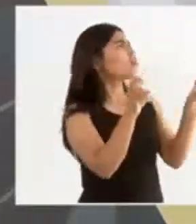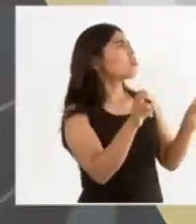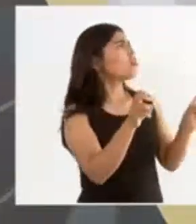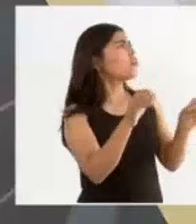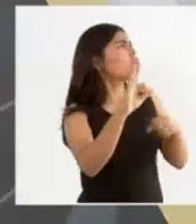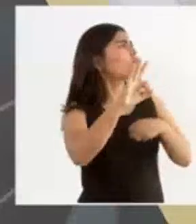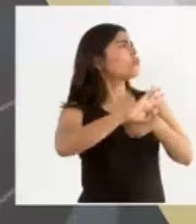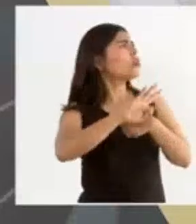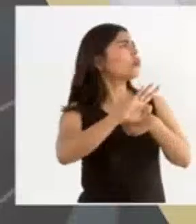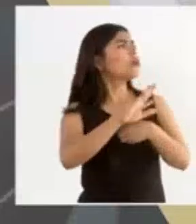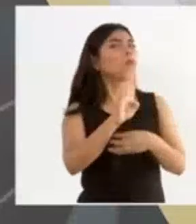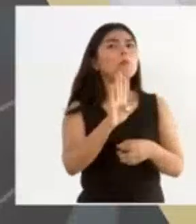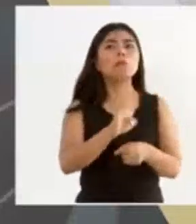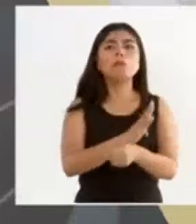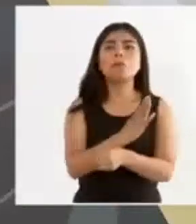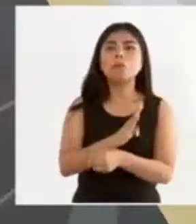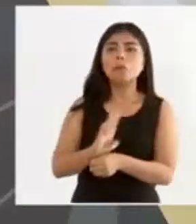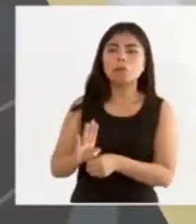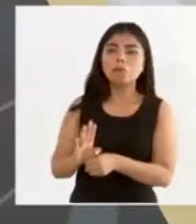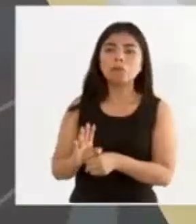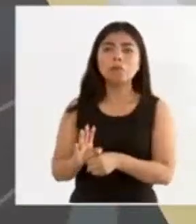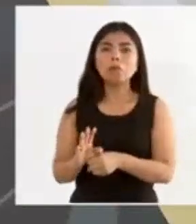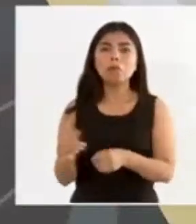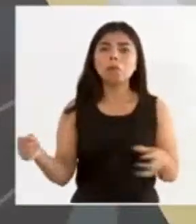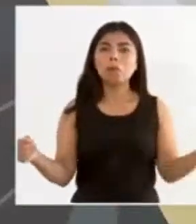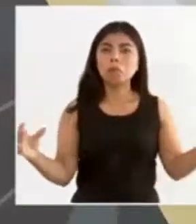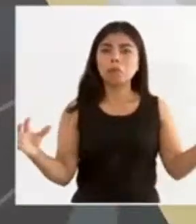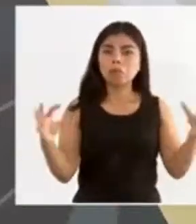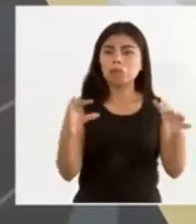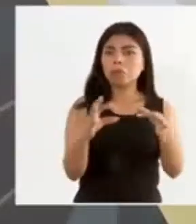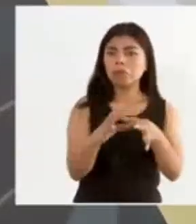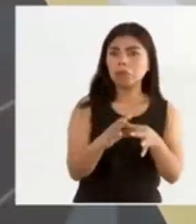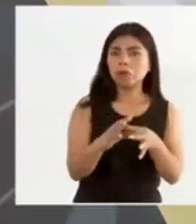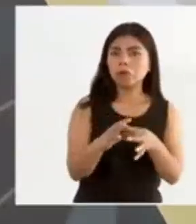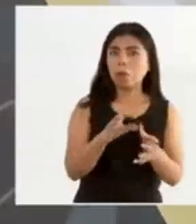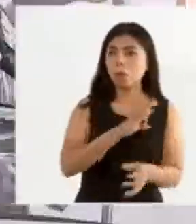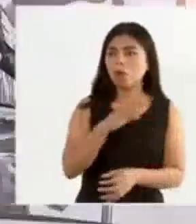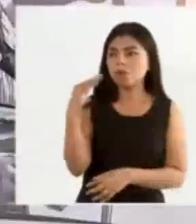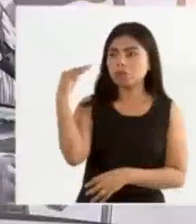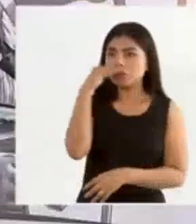para que ahí puedan recoger su medicamento de manera gratuita, sobre todo aquellos medicamentos